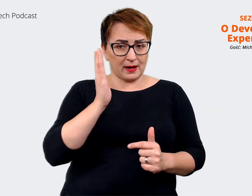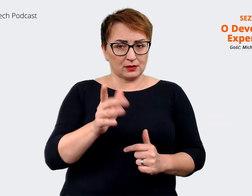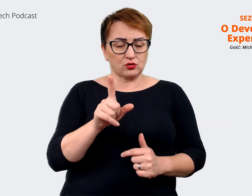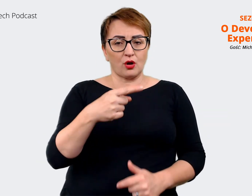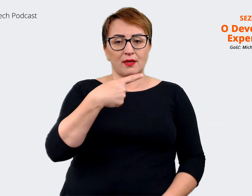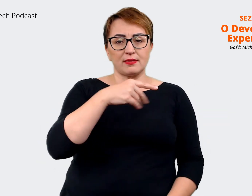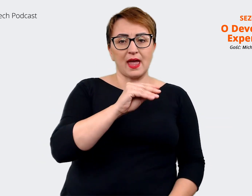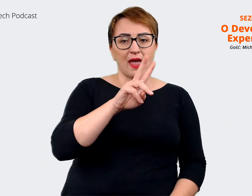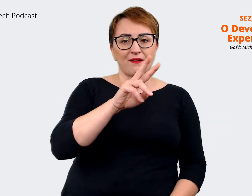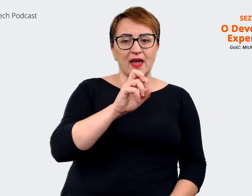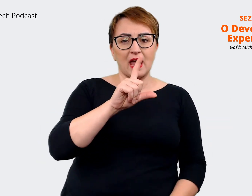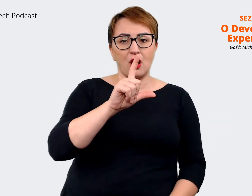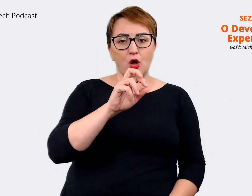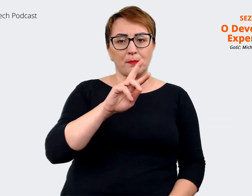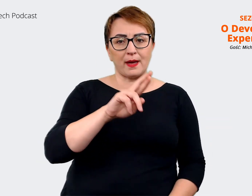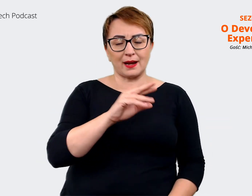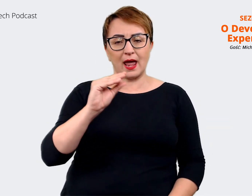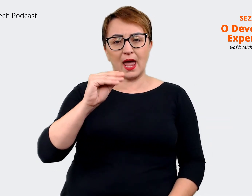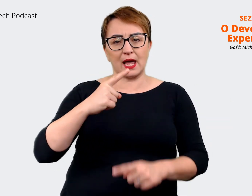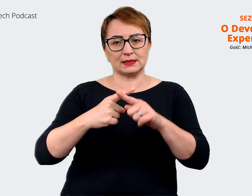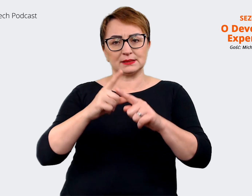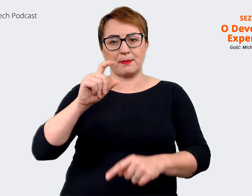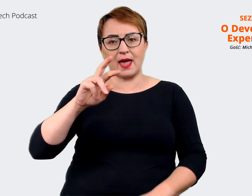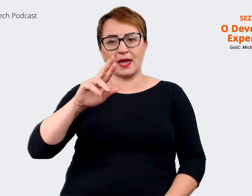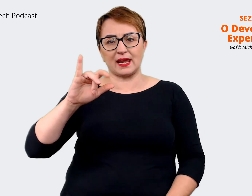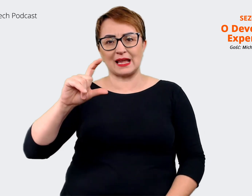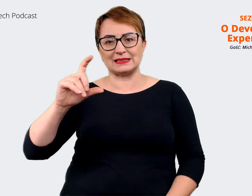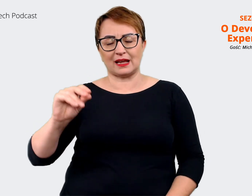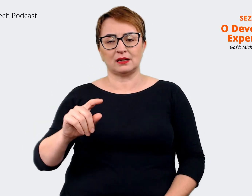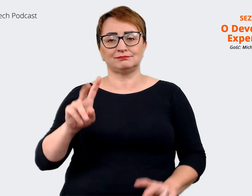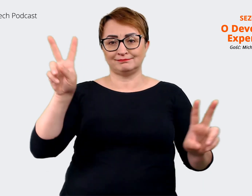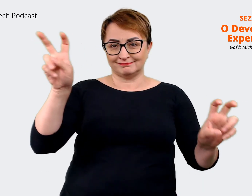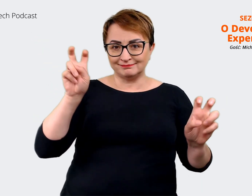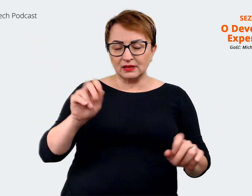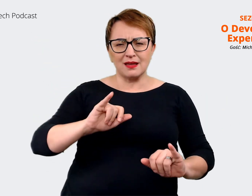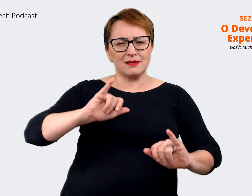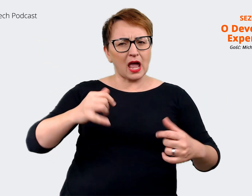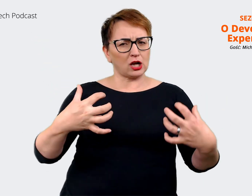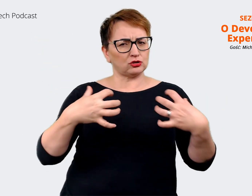to jest developer experience, czyli jak to ładnie mam napisane w skrypcie "jak się żyje